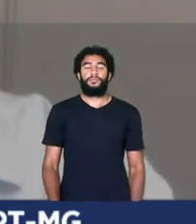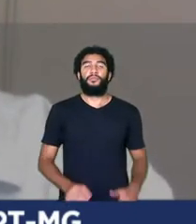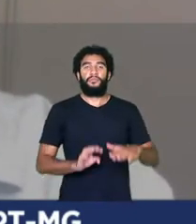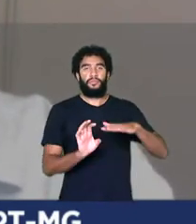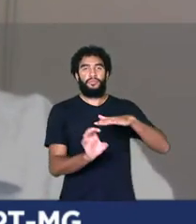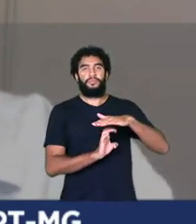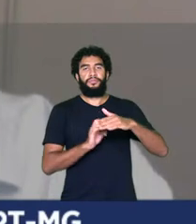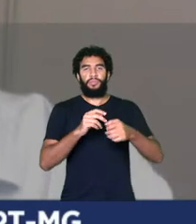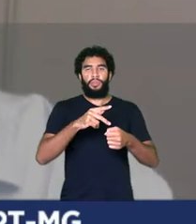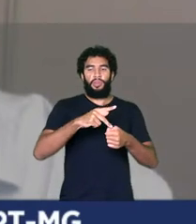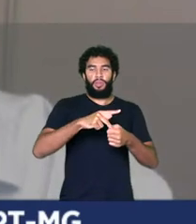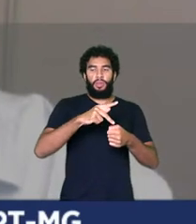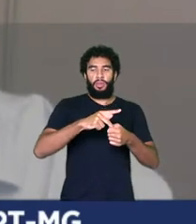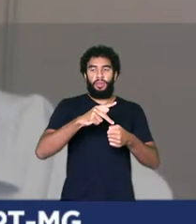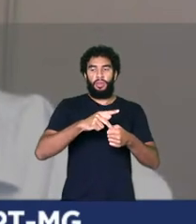DEPUTADOS. CÉLIO MOURA, A PETROBRAS ESTÁ AGORA LADRA